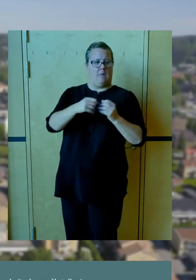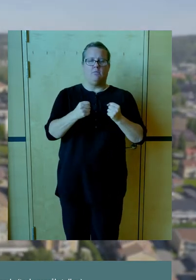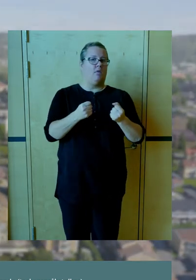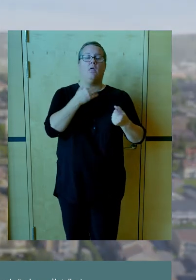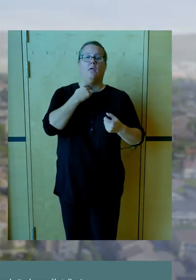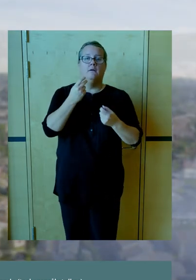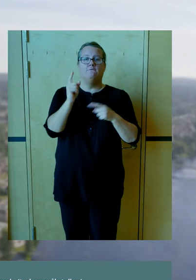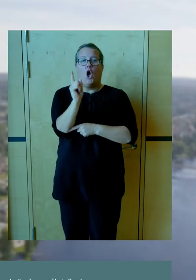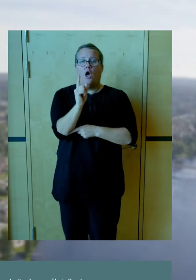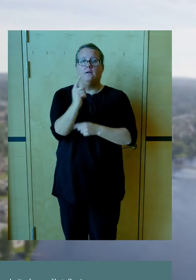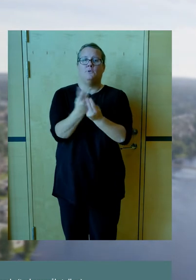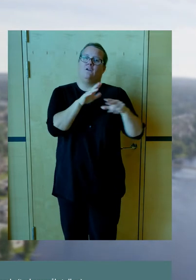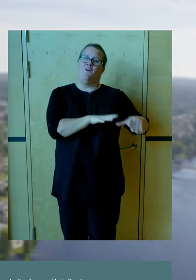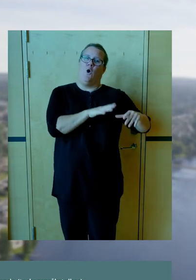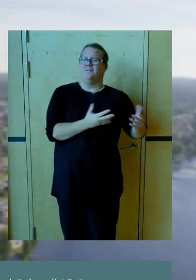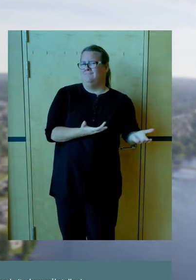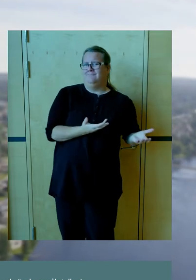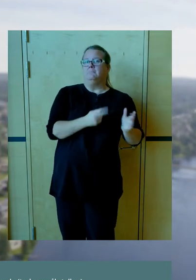Och Men vi kan ju ändå inte